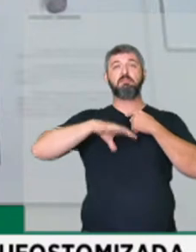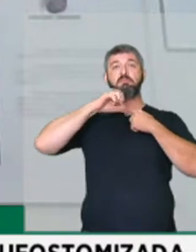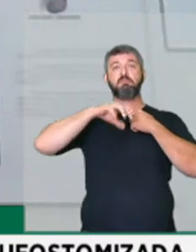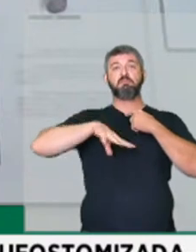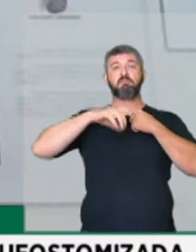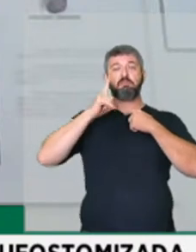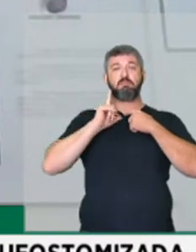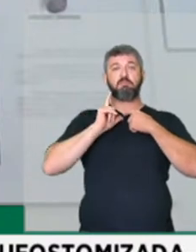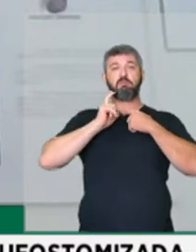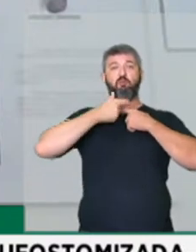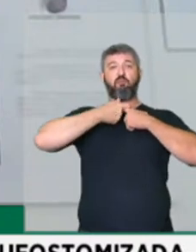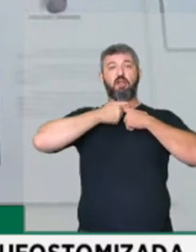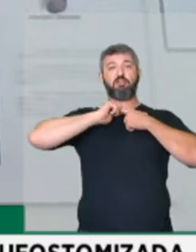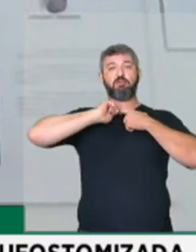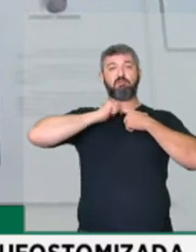ORIENTEM O SISTEMA ÚNICO DE SAÚDE E A AGÊNCIA NACIONAL